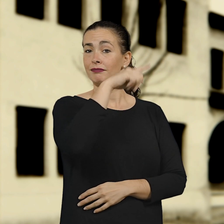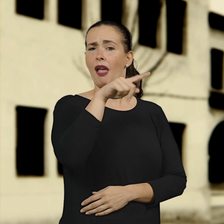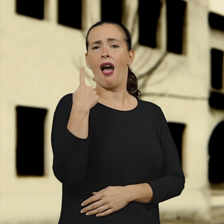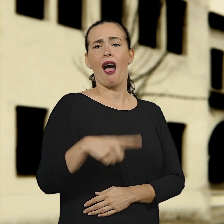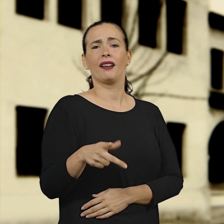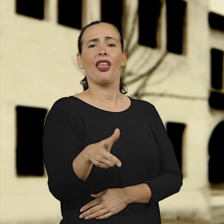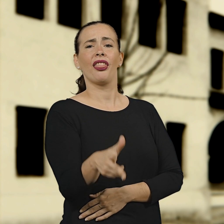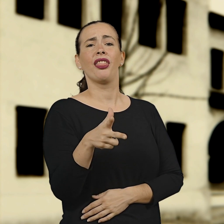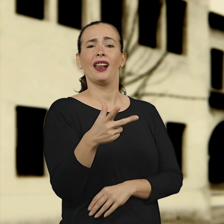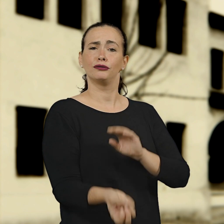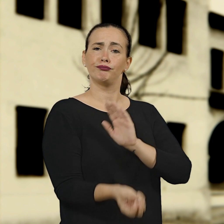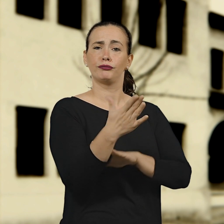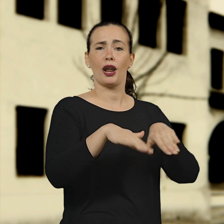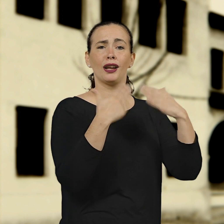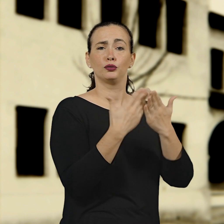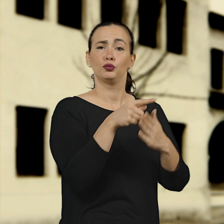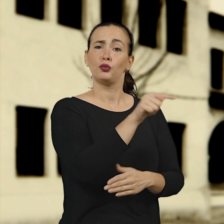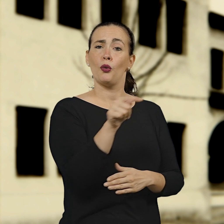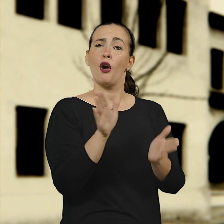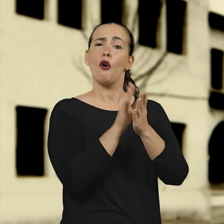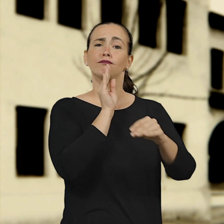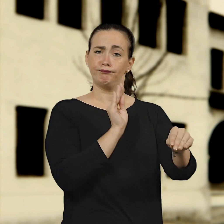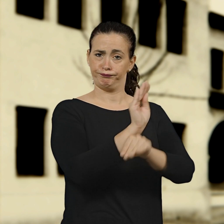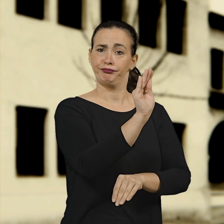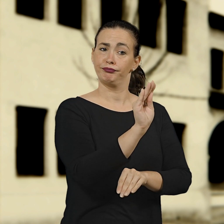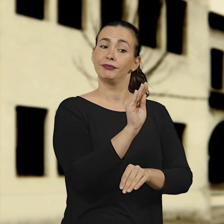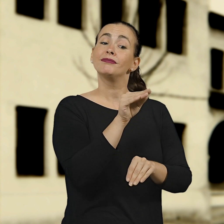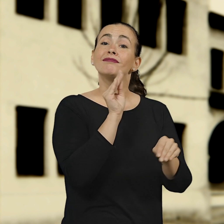finançades amb els seus propis recursos i es va concebre un pla d’ensenyament